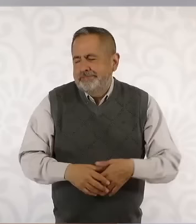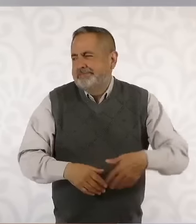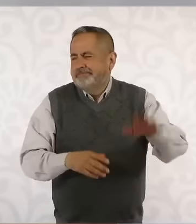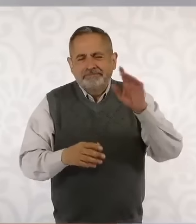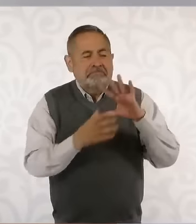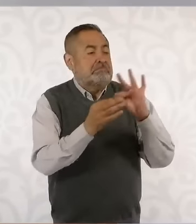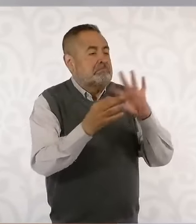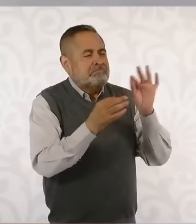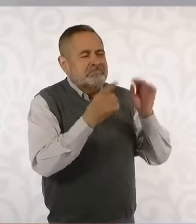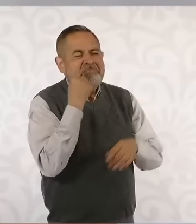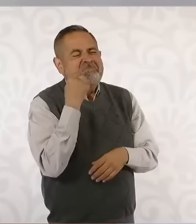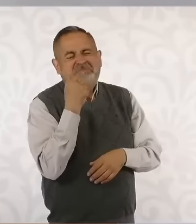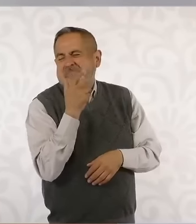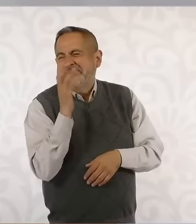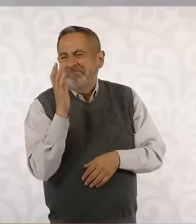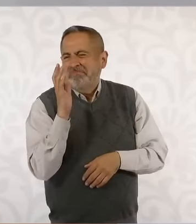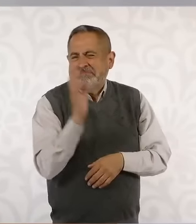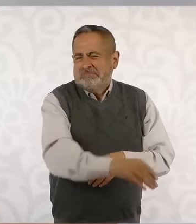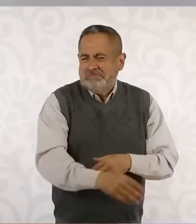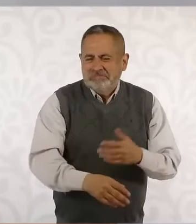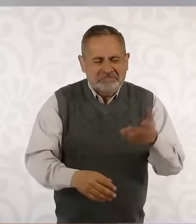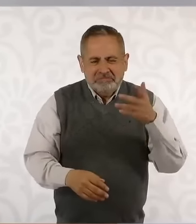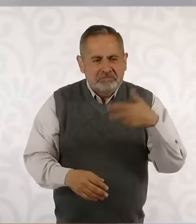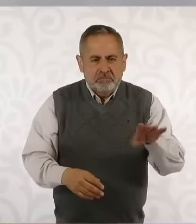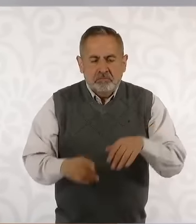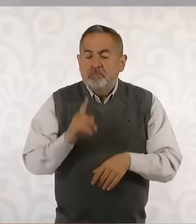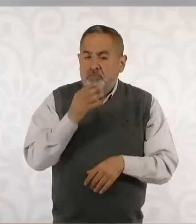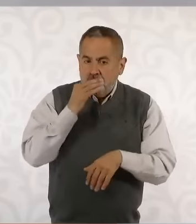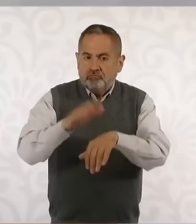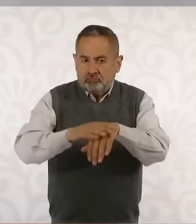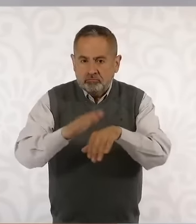pena mencionarlo, la verdad, pero sí mencionar cómo fue que ocurrió, ¿no?,